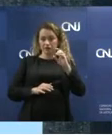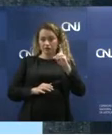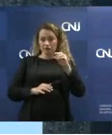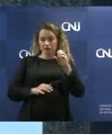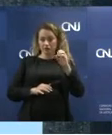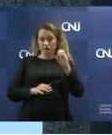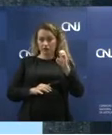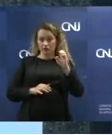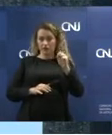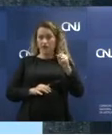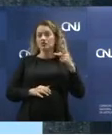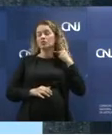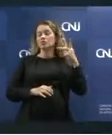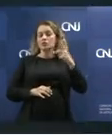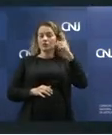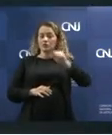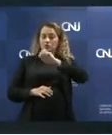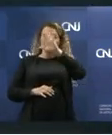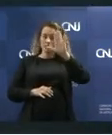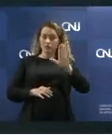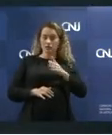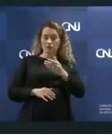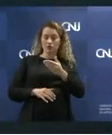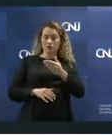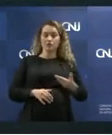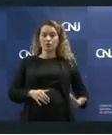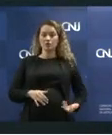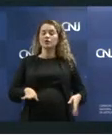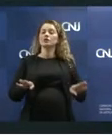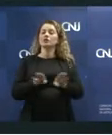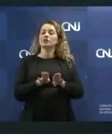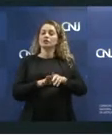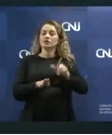Dr. José de Oliveira Barros, Presidente do Colégio Estadual